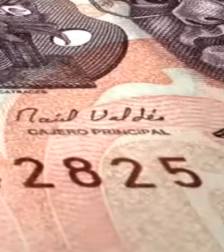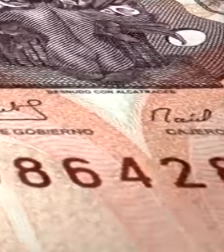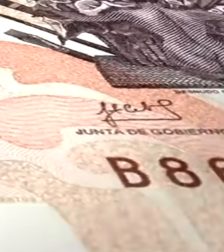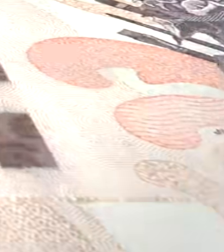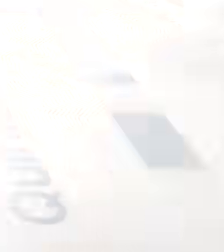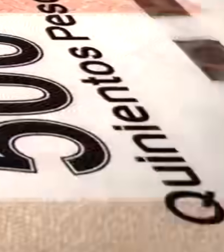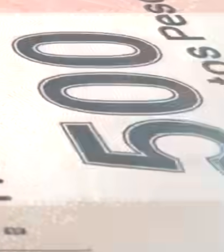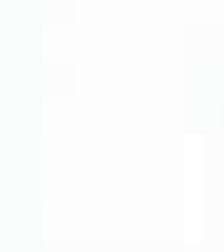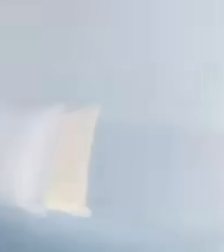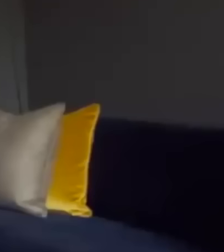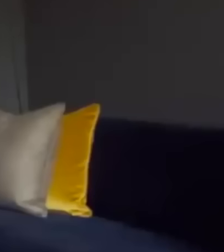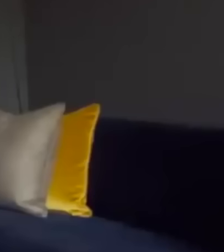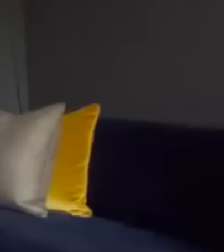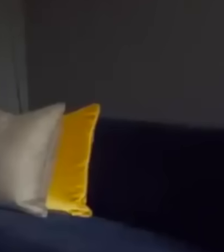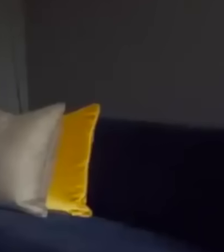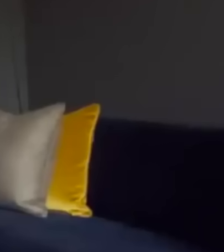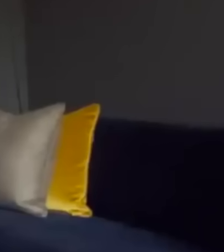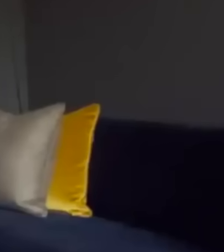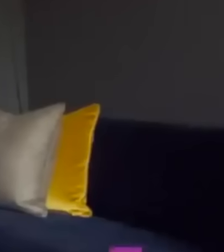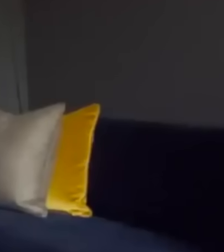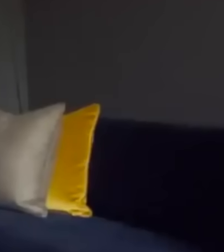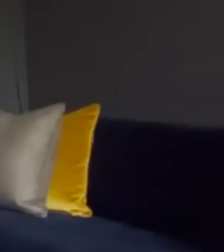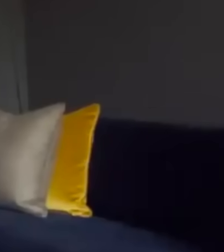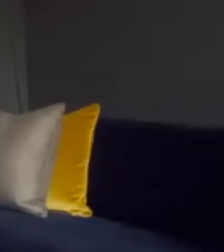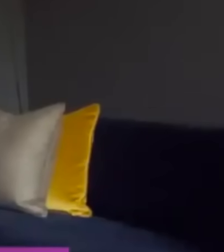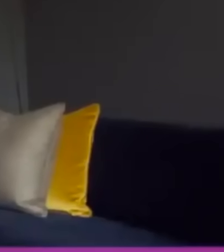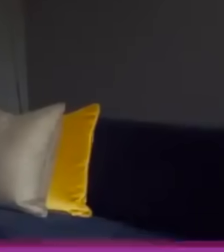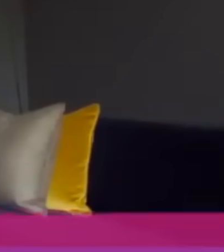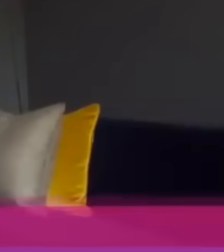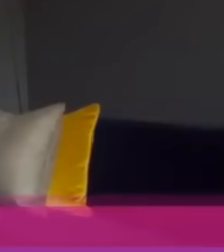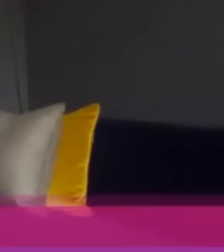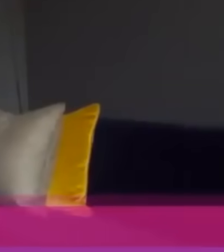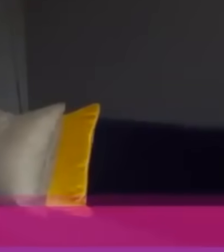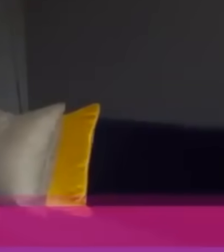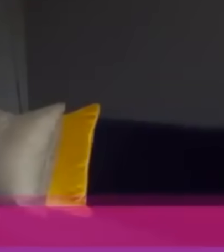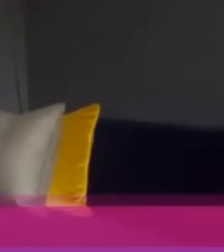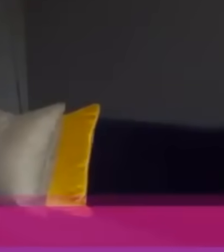estas actividades hicieron que la conductora de Televisión Azteca se enriqueciera de la